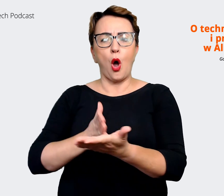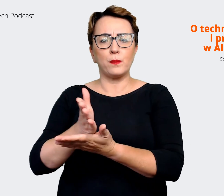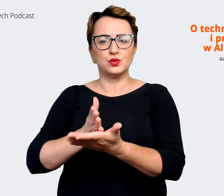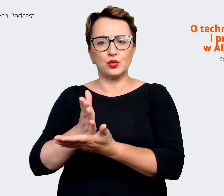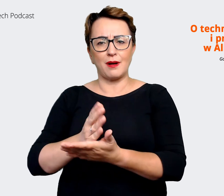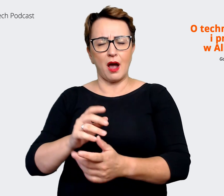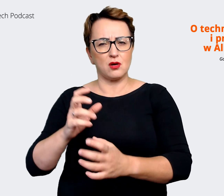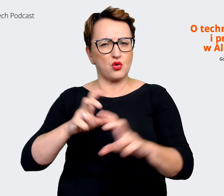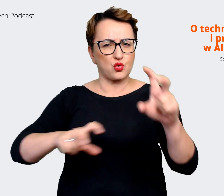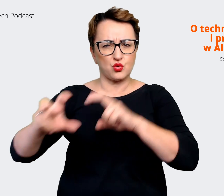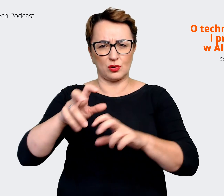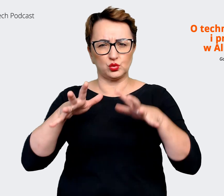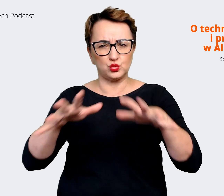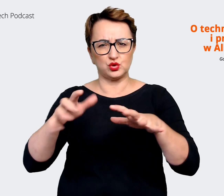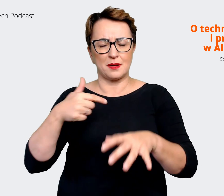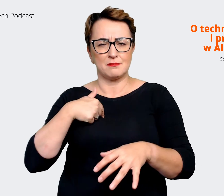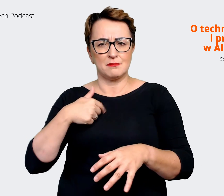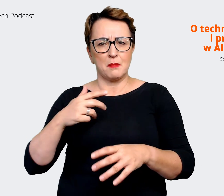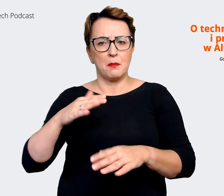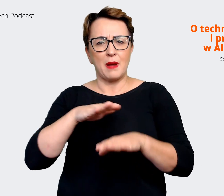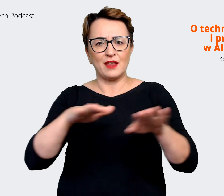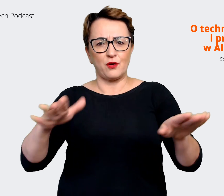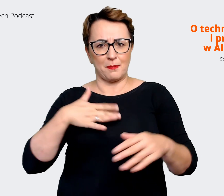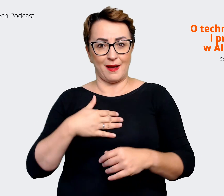ruch, jaki generuje nasza platforma? Tomasz: I super i nie super. Ja do tej